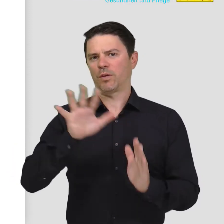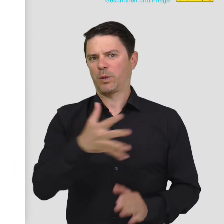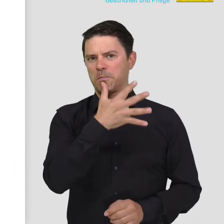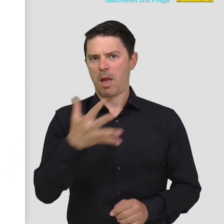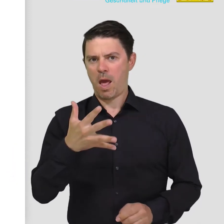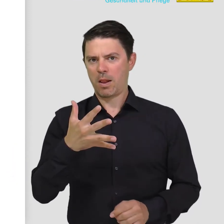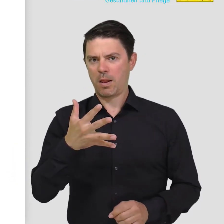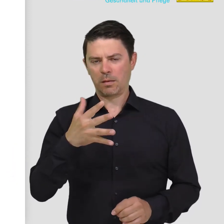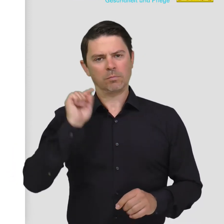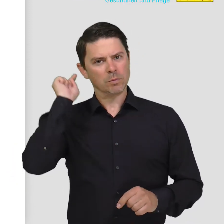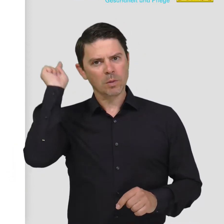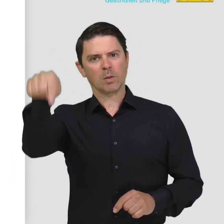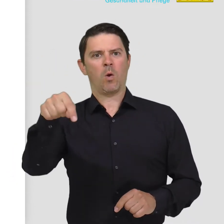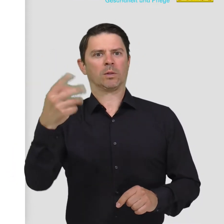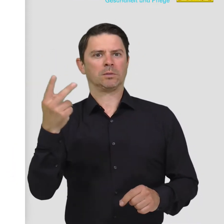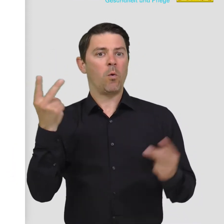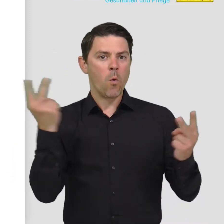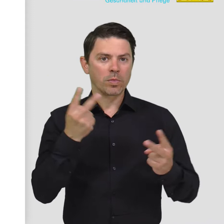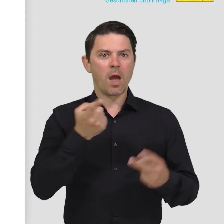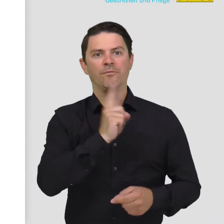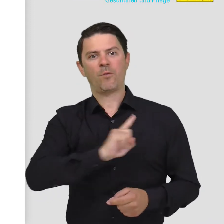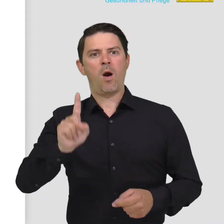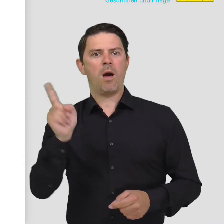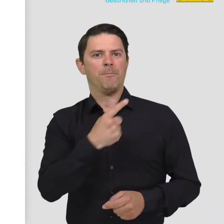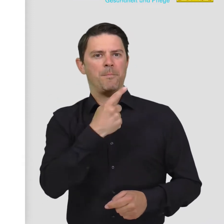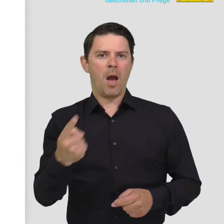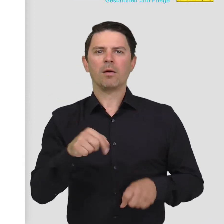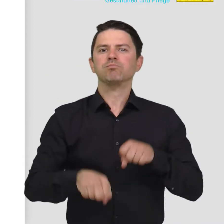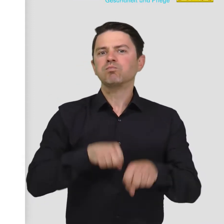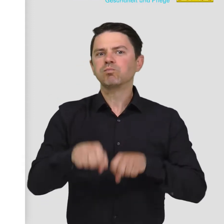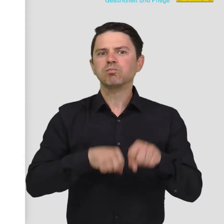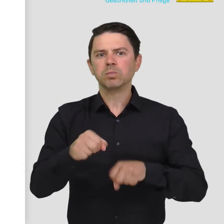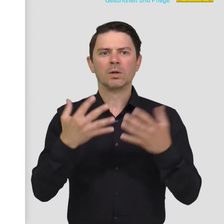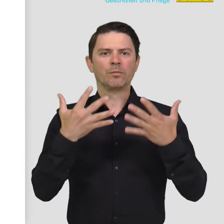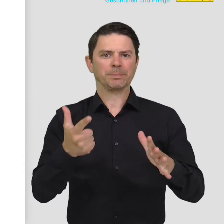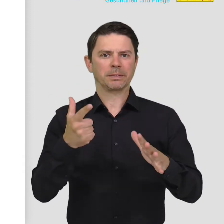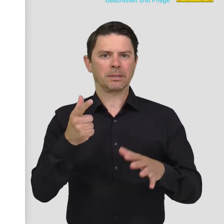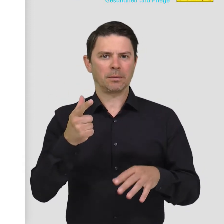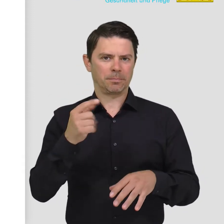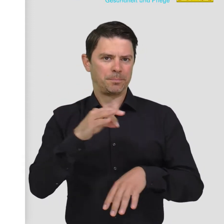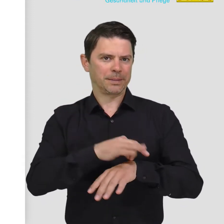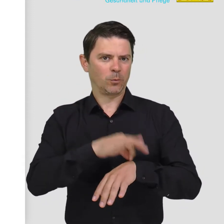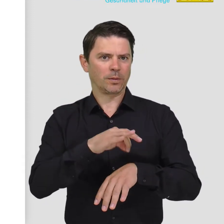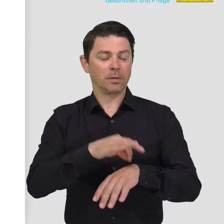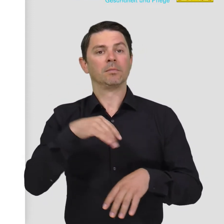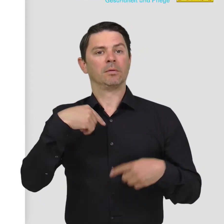fünfmal pro Woche an der frischen Luft oder einmal pro Woche Fahrrad fahren für 75 Minuten